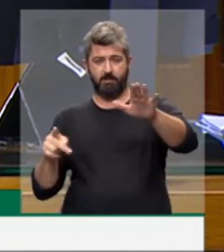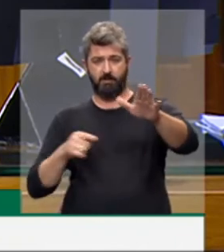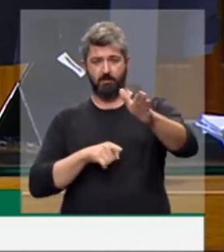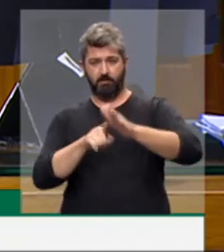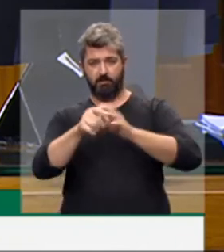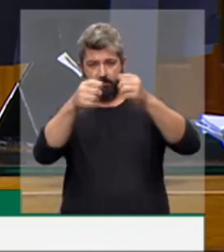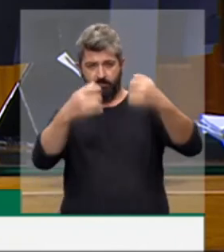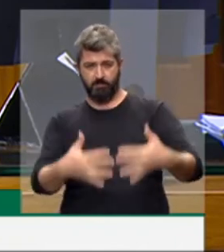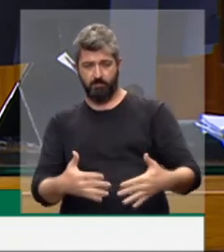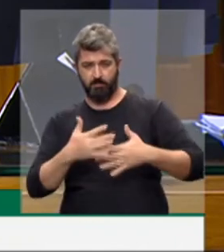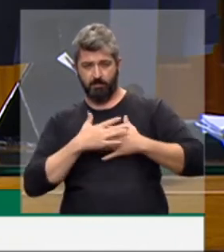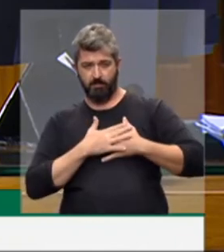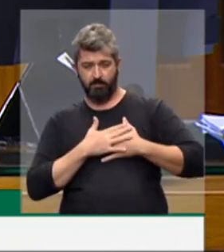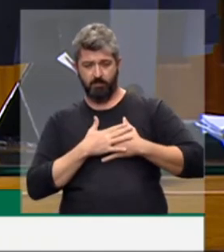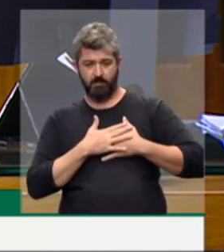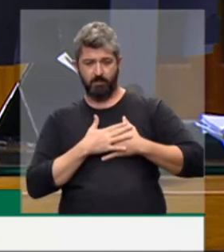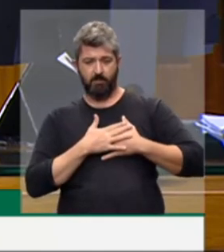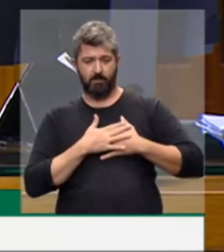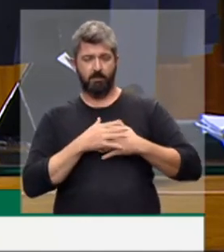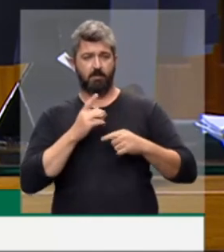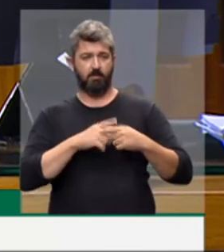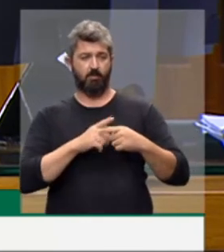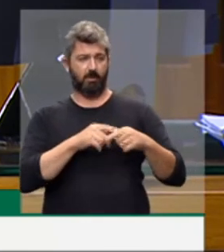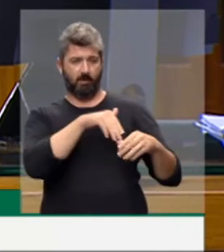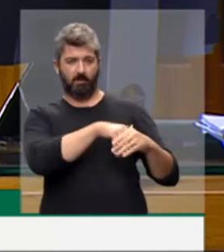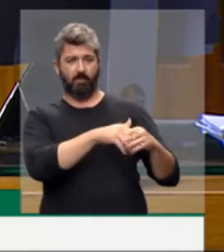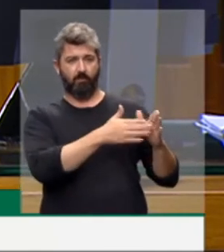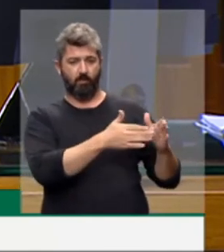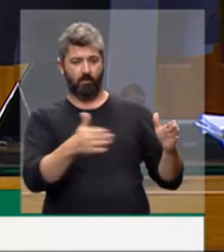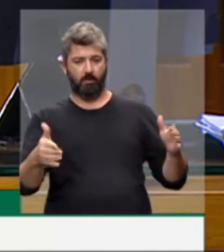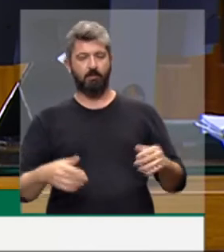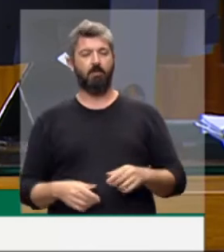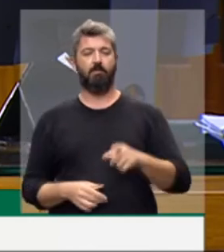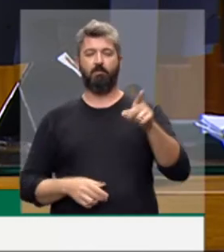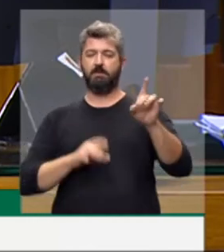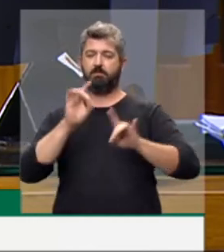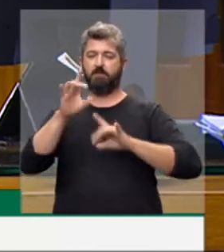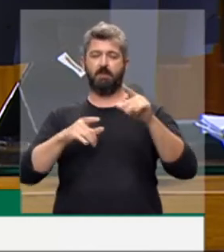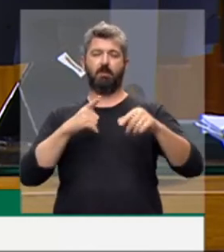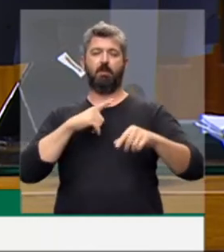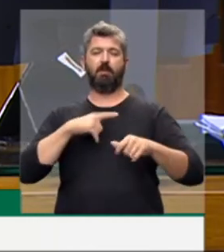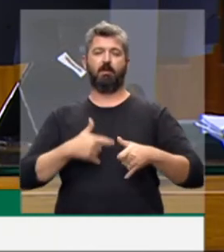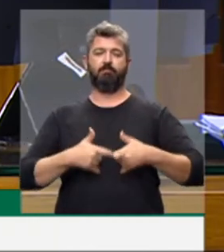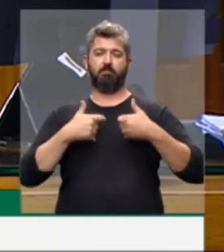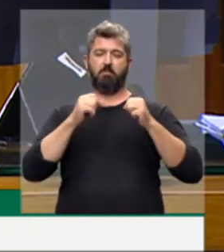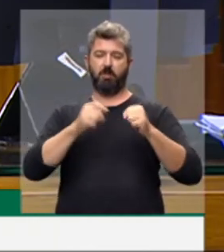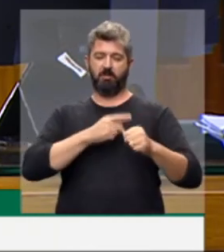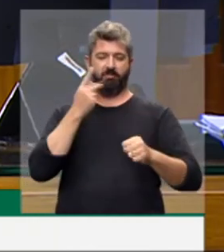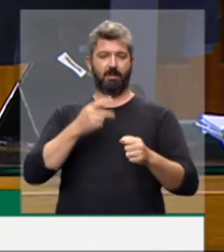VOTAÇÃO. -- [DEPUTADA]: DEPUTADO EVAIR, ENQUANTO A VOTAÇÃO OCORREU QUERIA UMA QUESTÃO DE ESCLARECIMENTO.